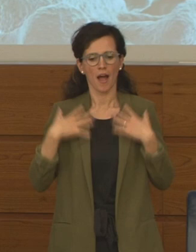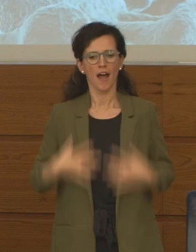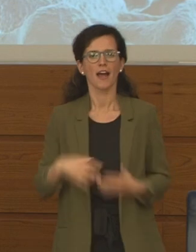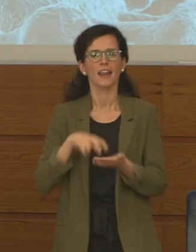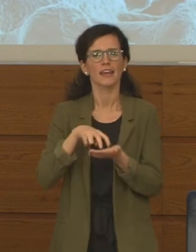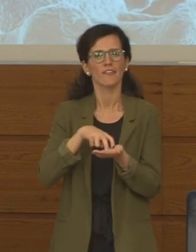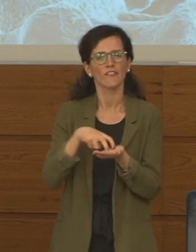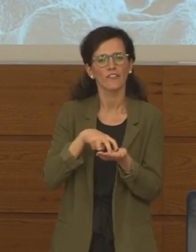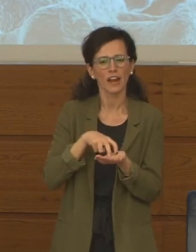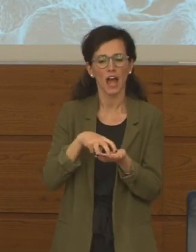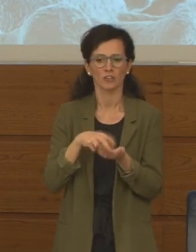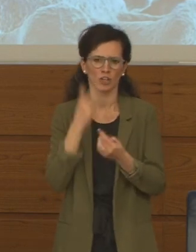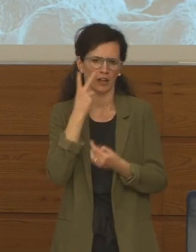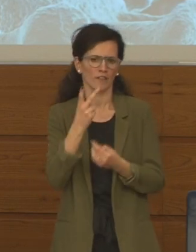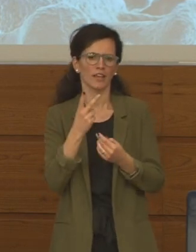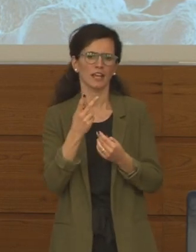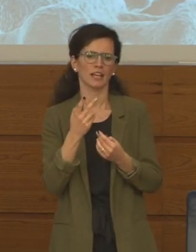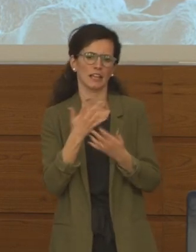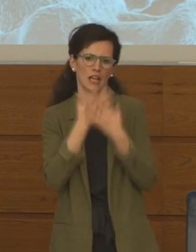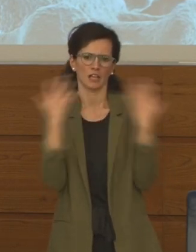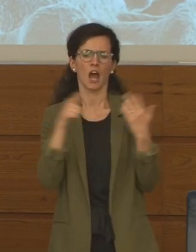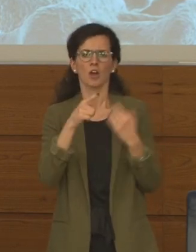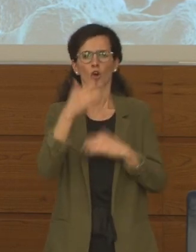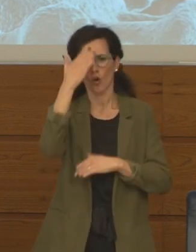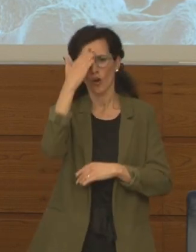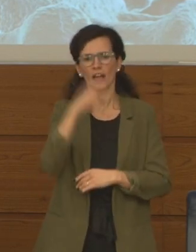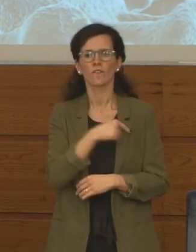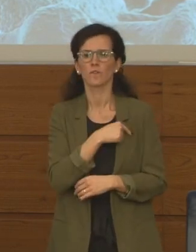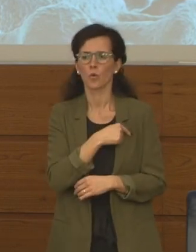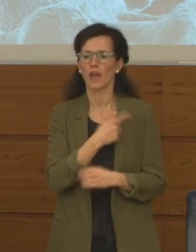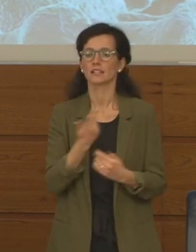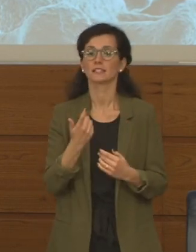vediamo anche con l'influenza solo che con l'influenza possiamo proteggerli con